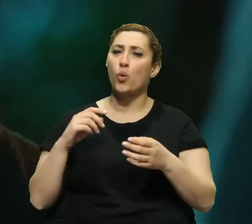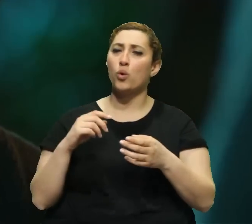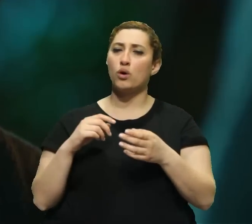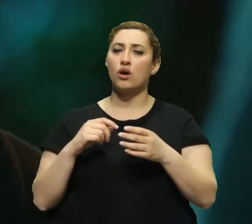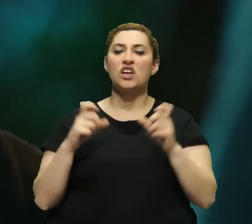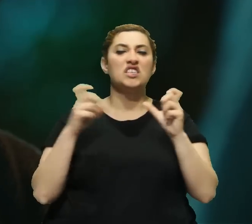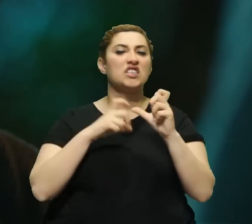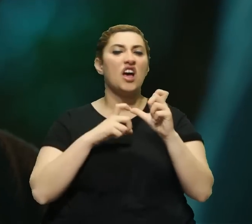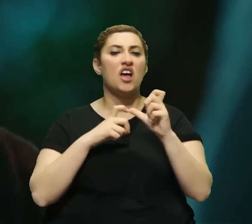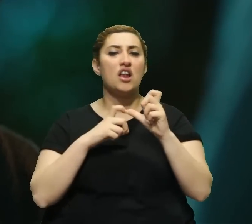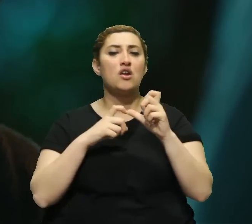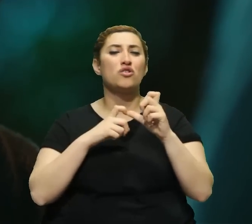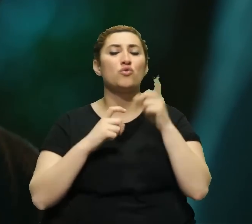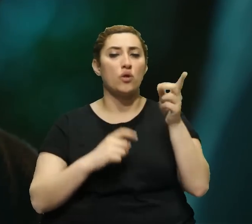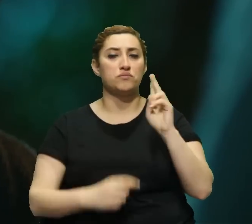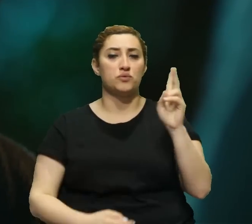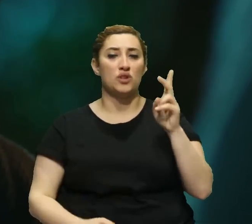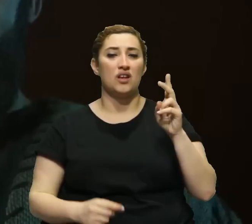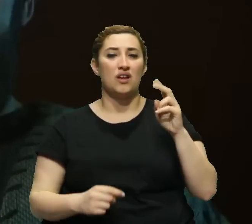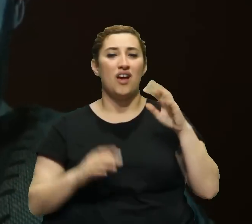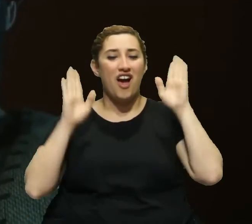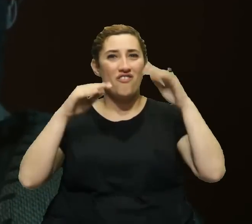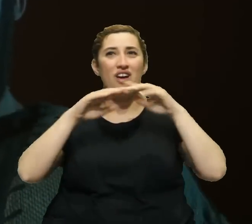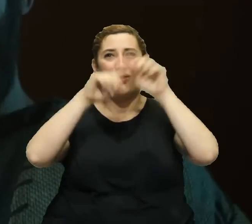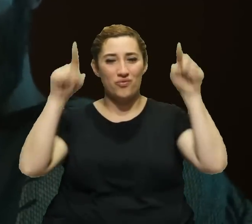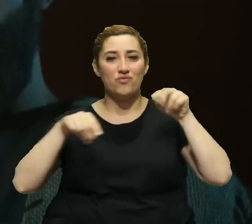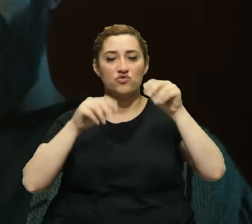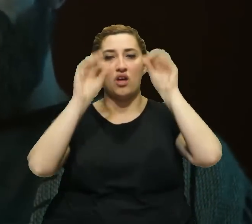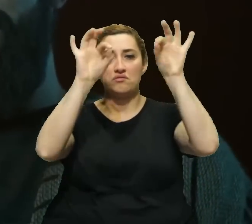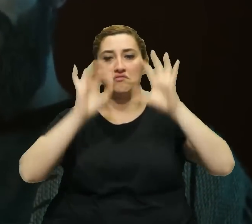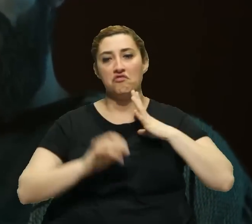Saruhan Ağa'mındır. Ahırda asılı idi.